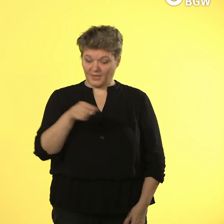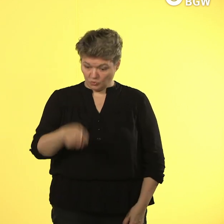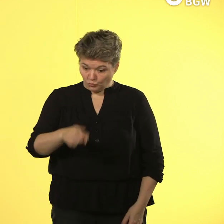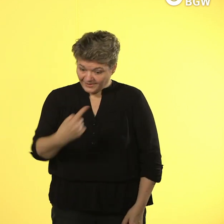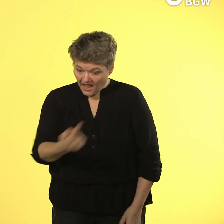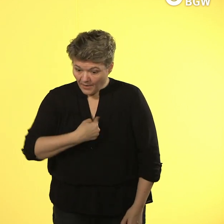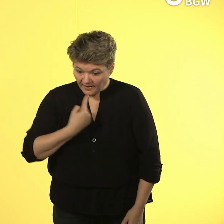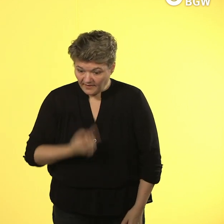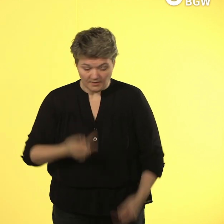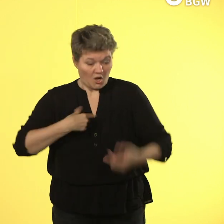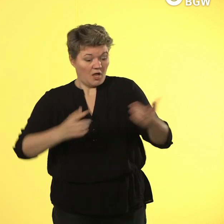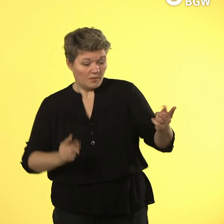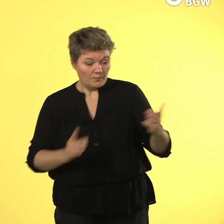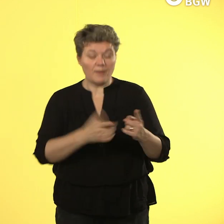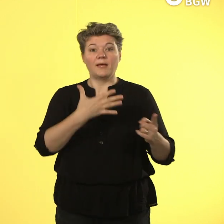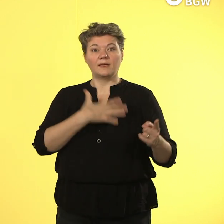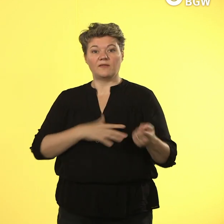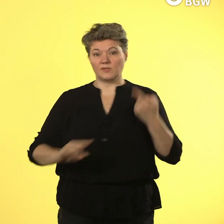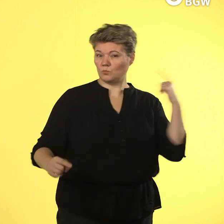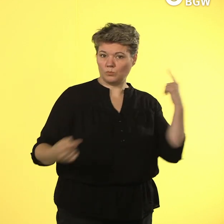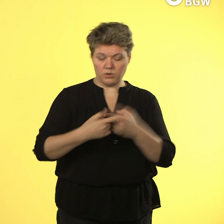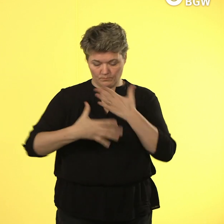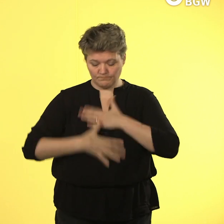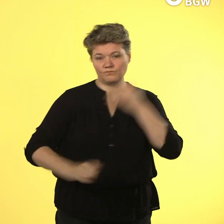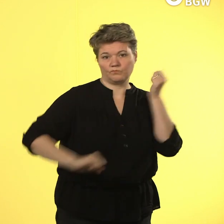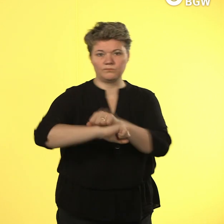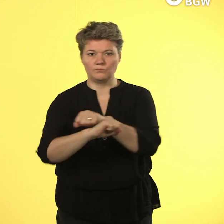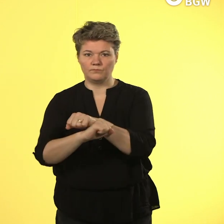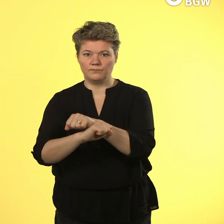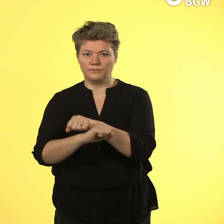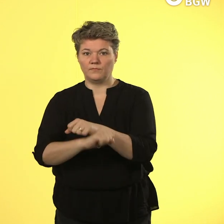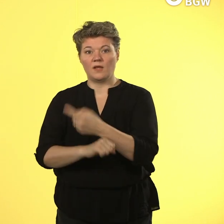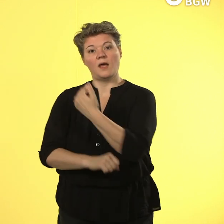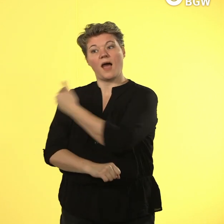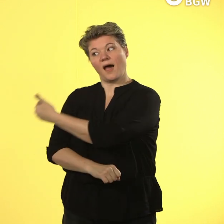Und Sie dort im Team von der anderen Fraktion, Sie haben eine andere Erfahrung gemacht.